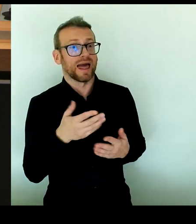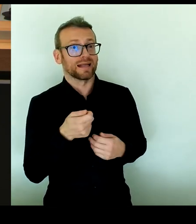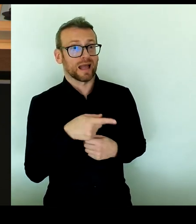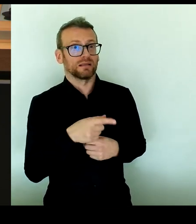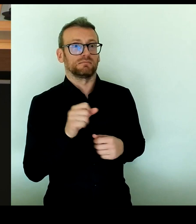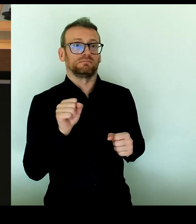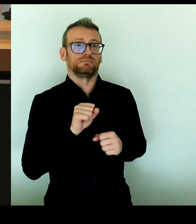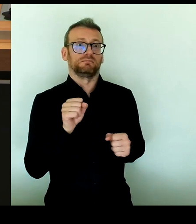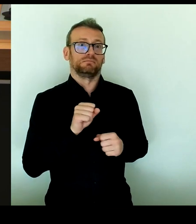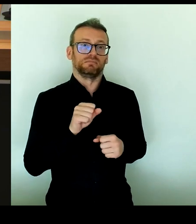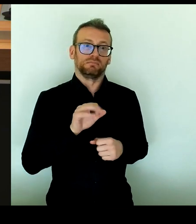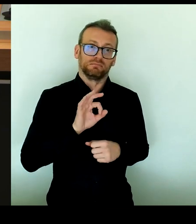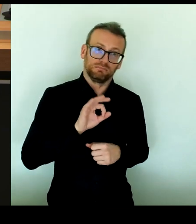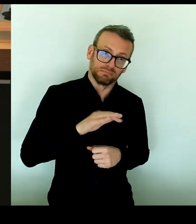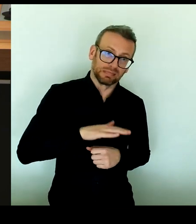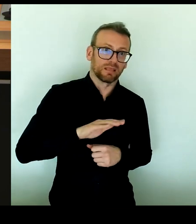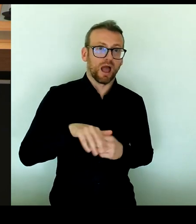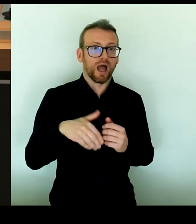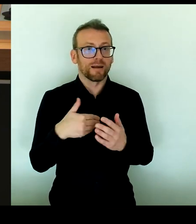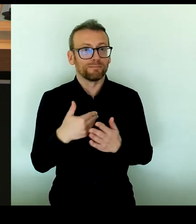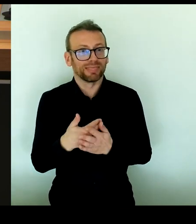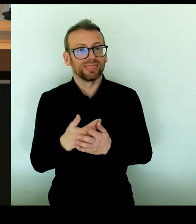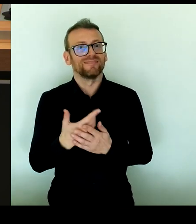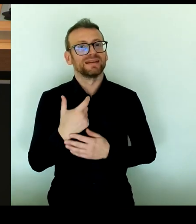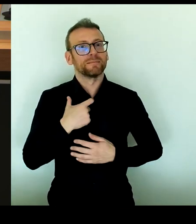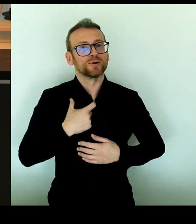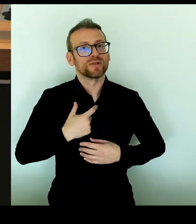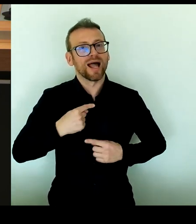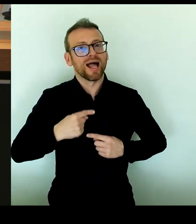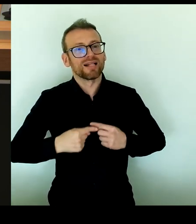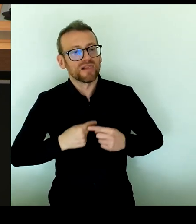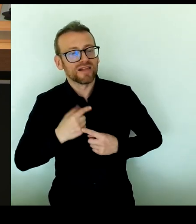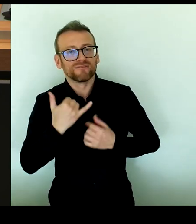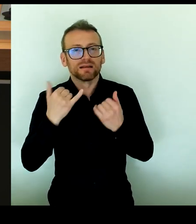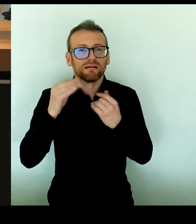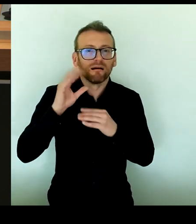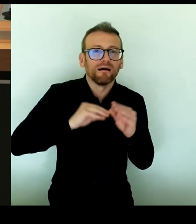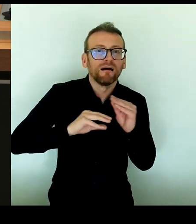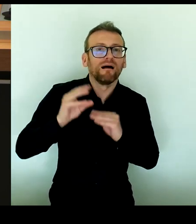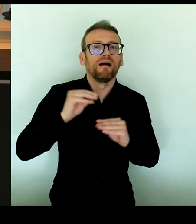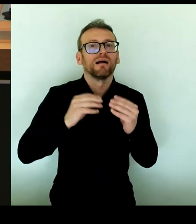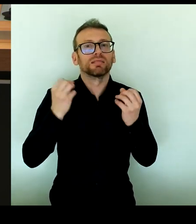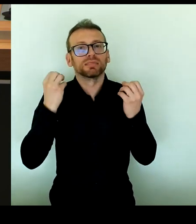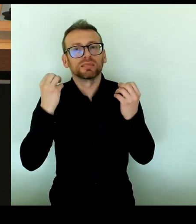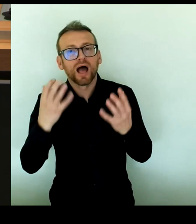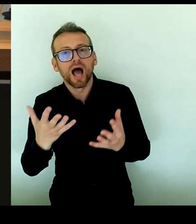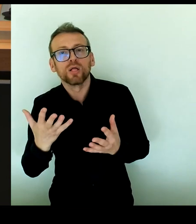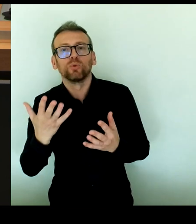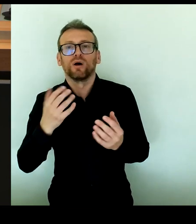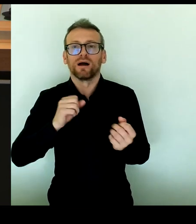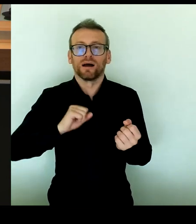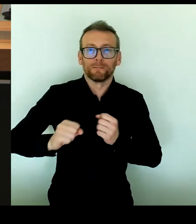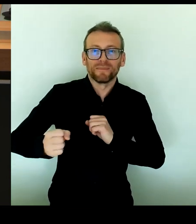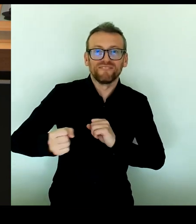Das Kleingartenflächensicherungsge- setz beschäftigt sich ausschließlich mit dem Flächen, die das Land Berlin für Kleingärten reserviert und